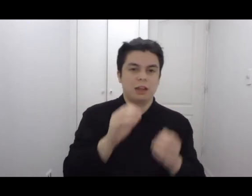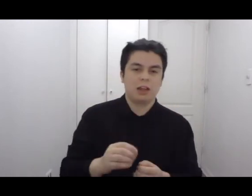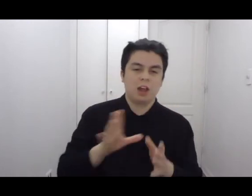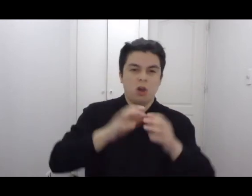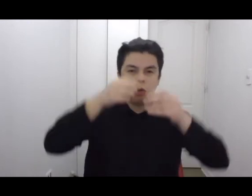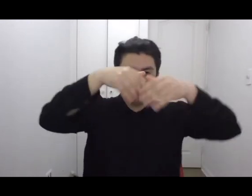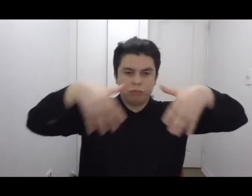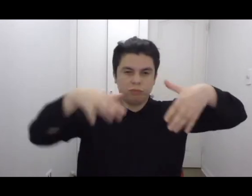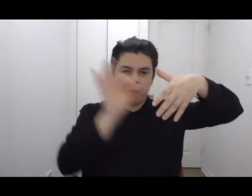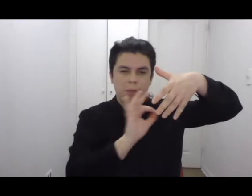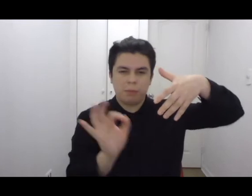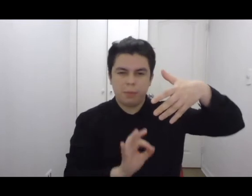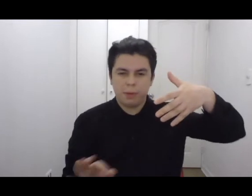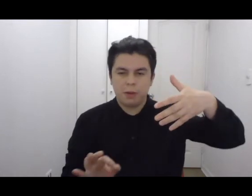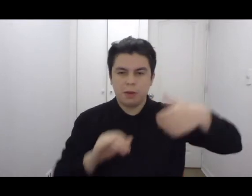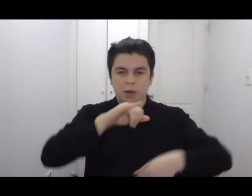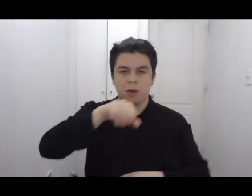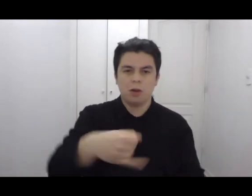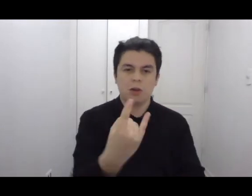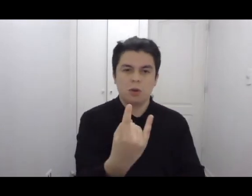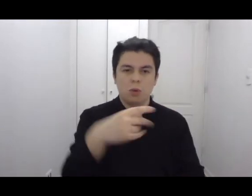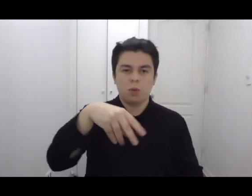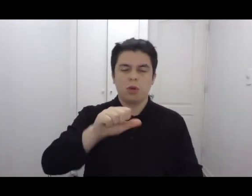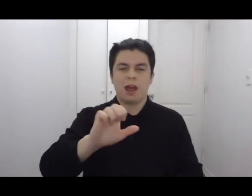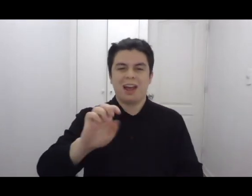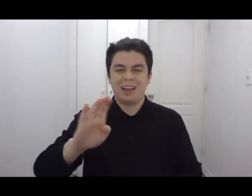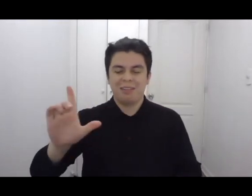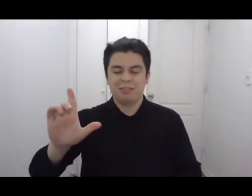estamos en la pandemia, mapa nutricional de la junaeb para que usted sepa qué alimentación